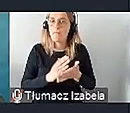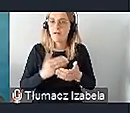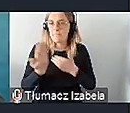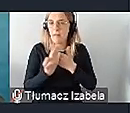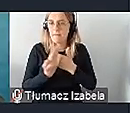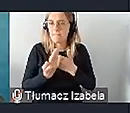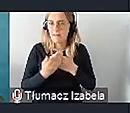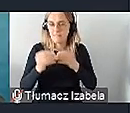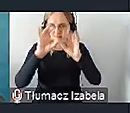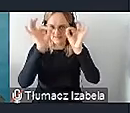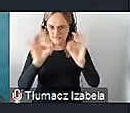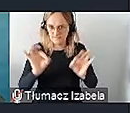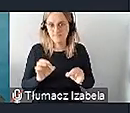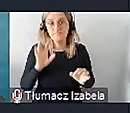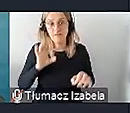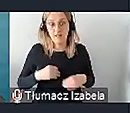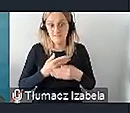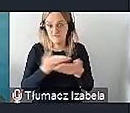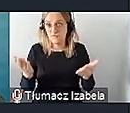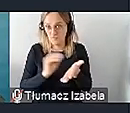Podsumowując to, co państwo piszą...